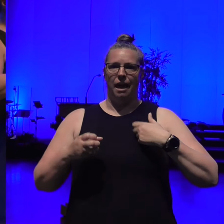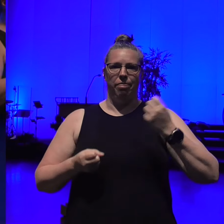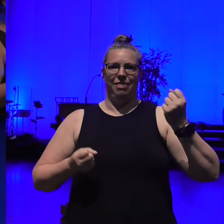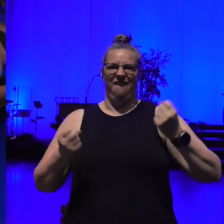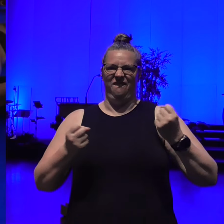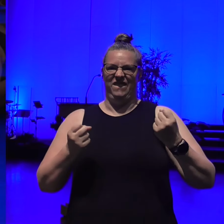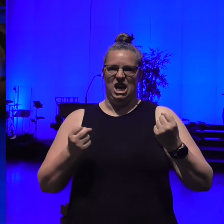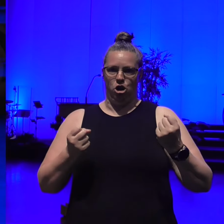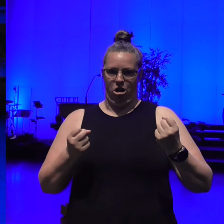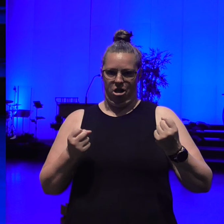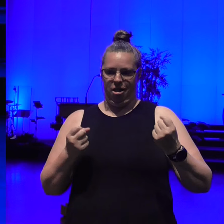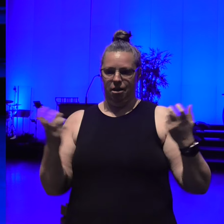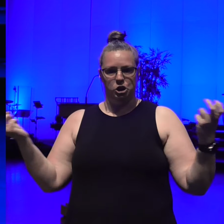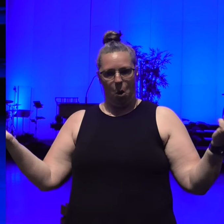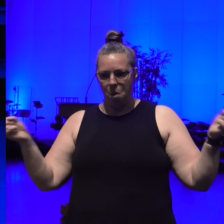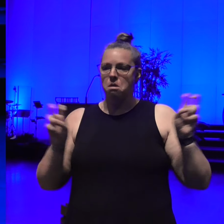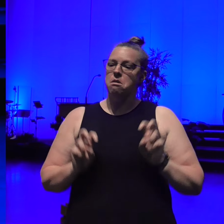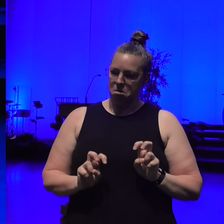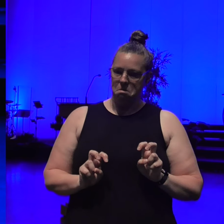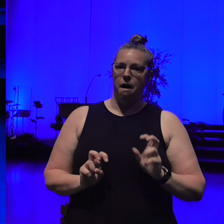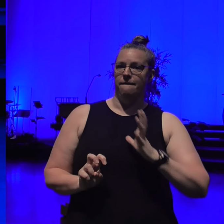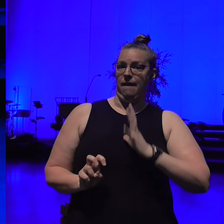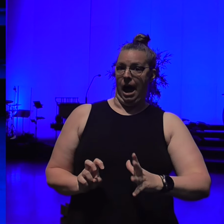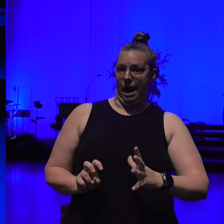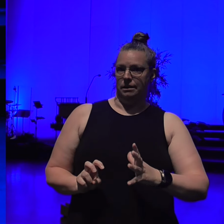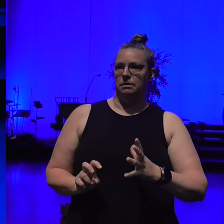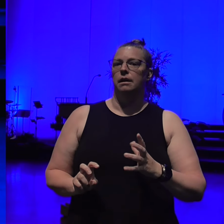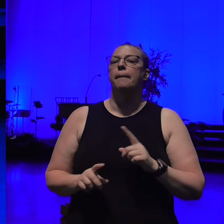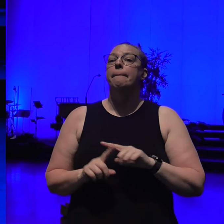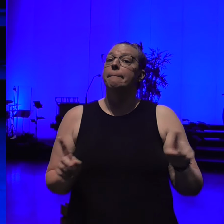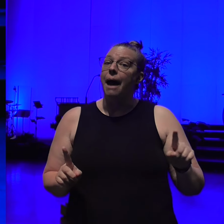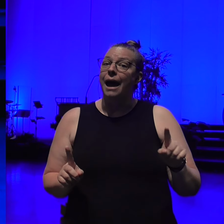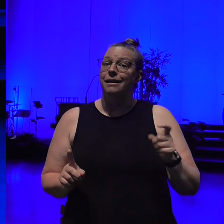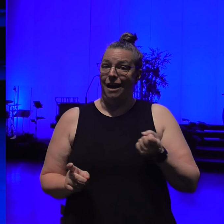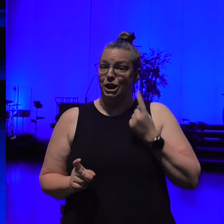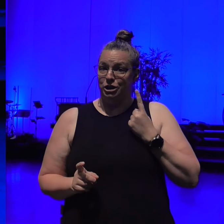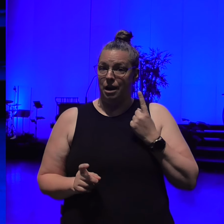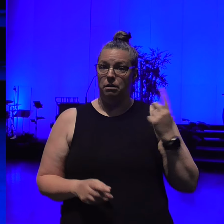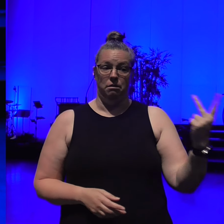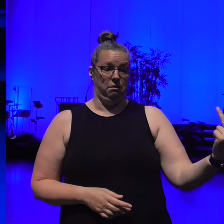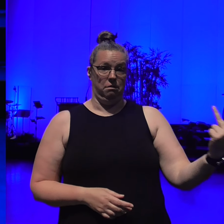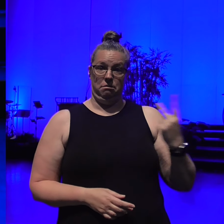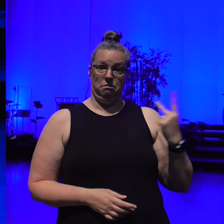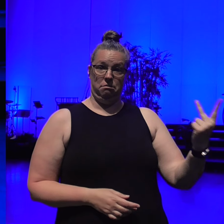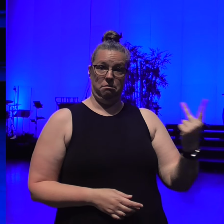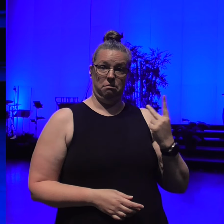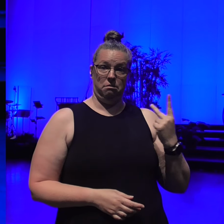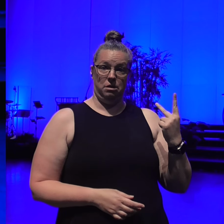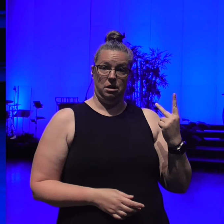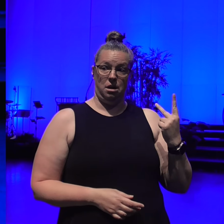Así que siéntete como en casa Pero entiende que creatividad y yo somos los únicos que